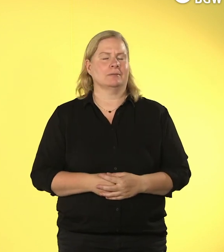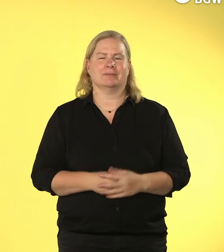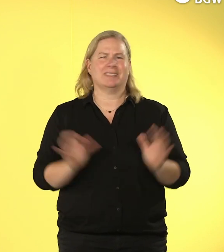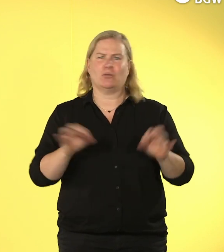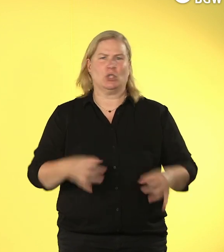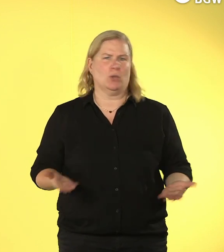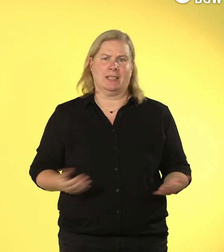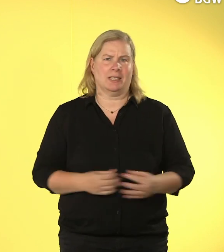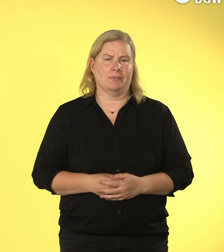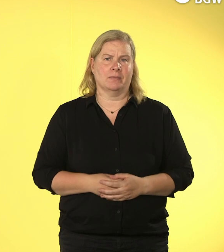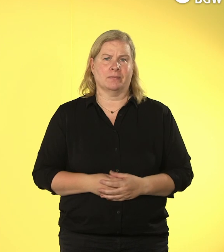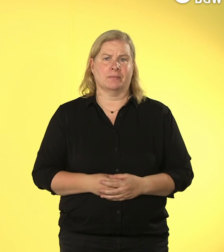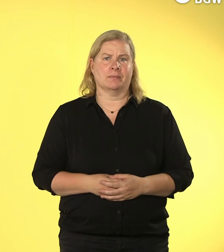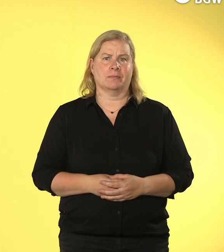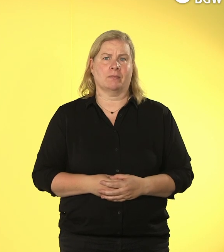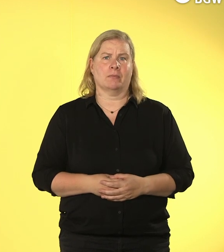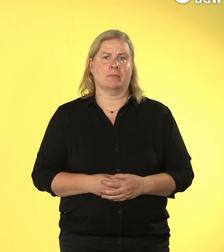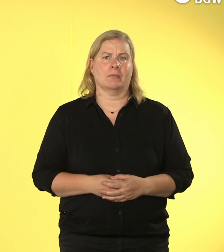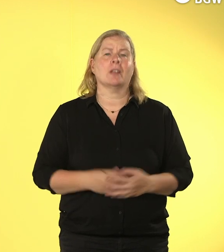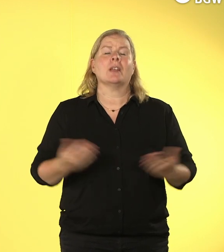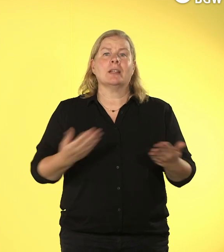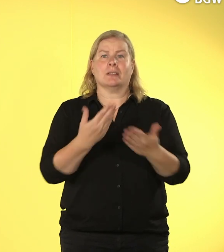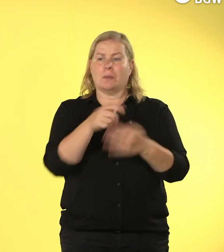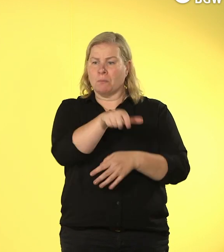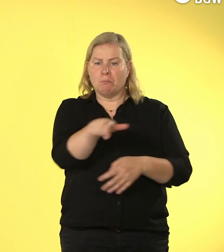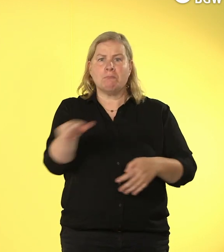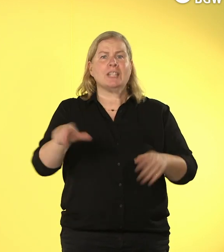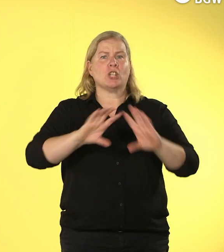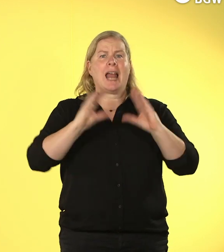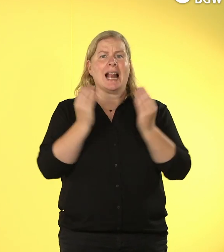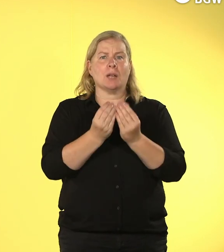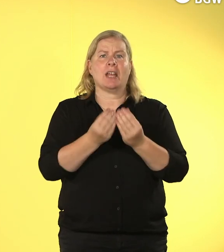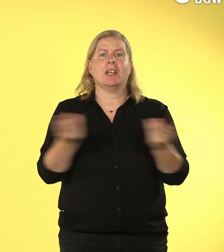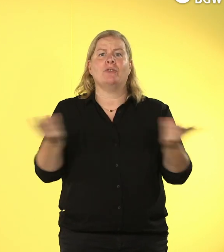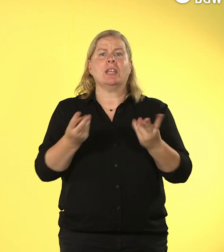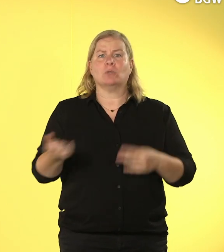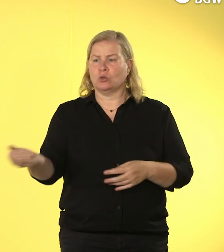Da sich Menschen allgemein nicht in Schubladen stecken lassen,